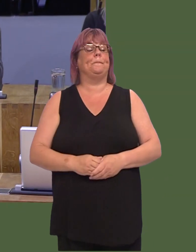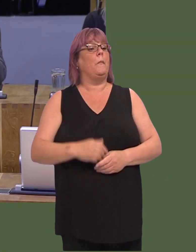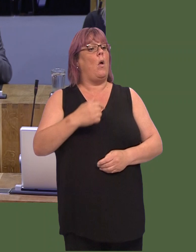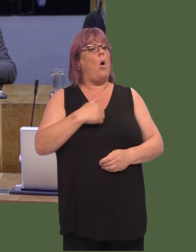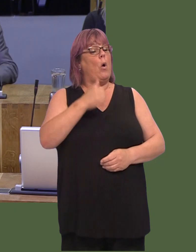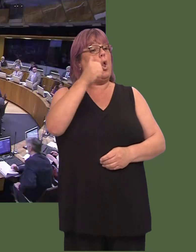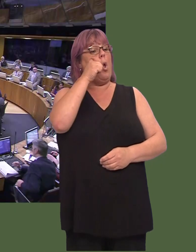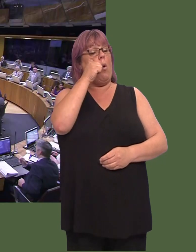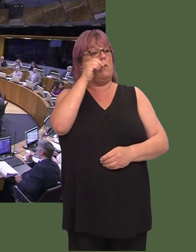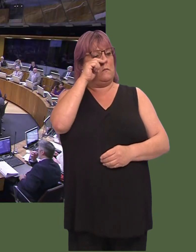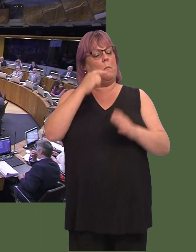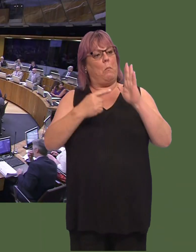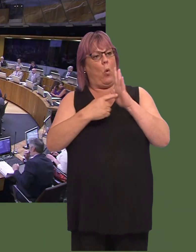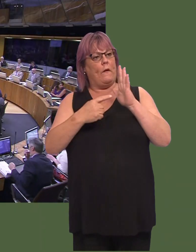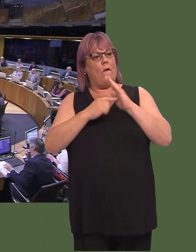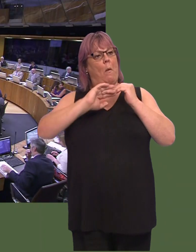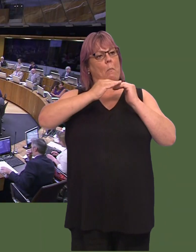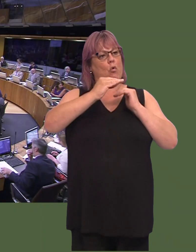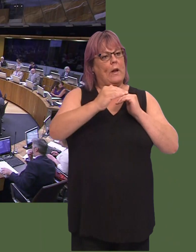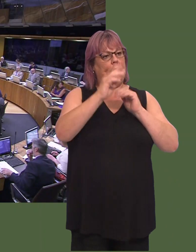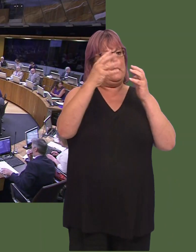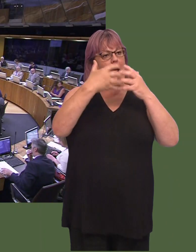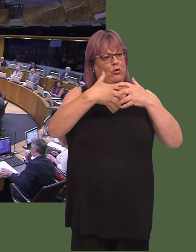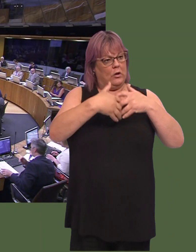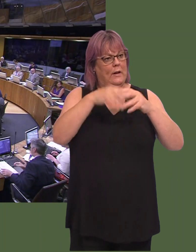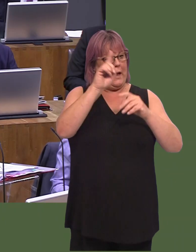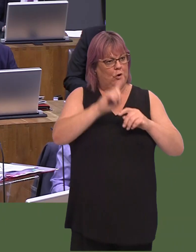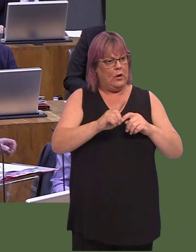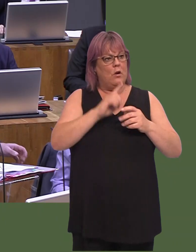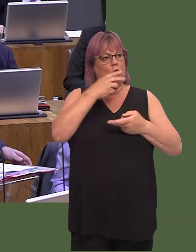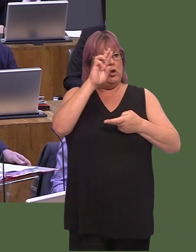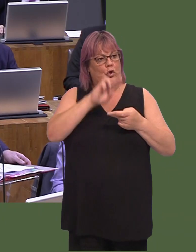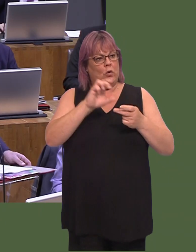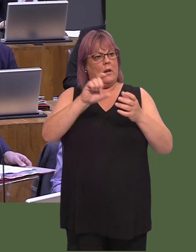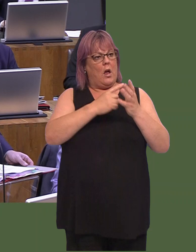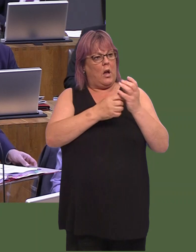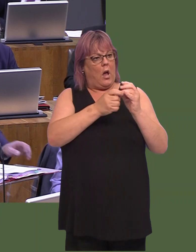ynniír mÙr ar gyfer creu ynni carbon isel a darparu manteision economaidd a chymdeithasol iín cymunedau arfordirol.